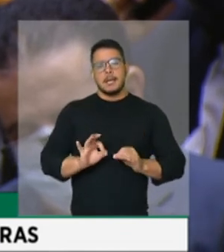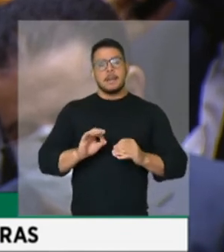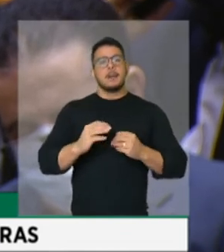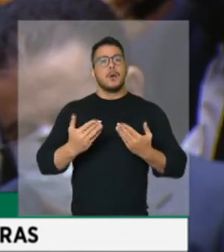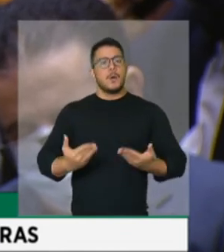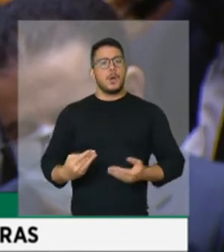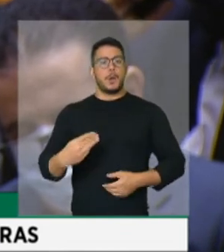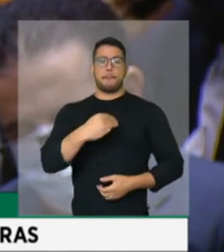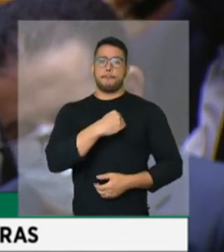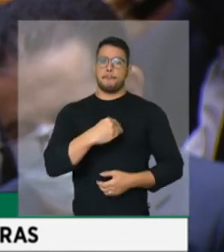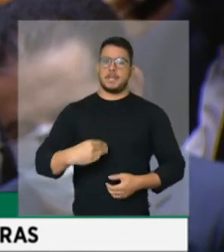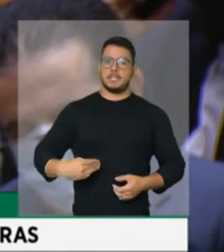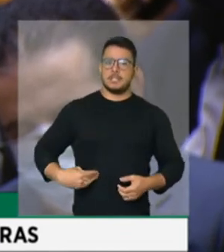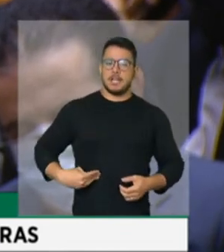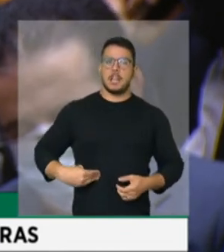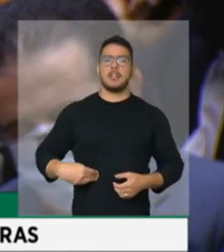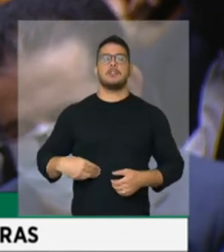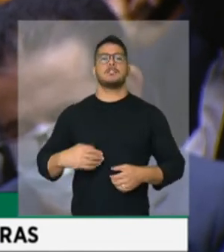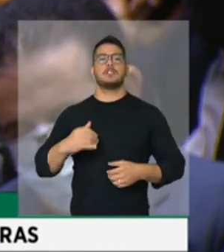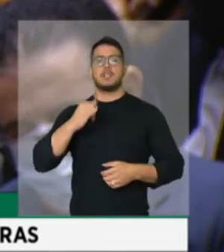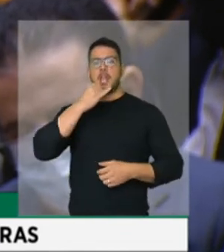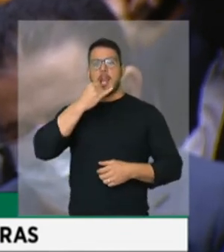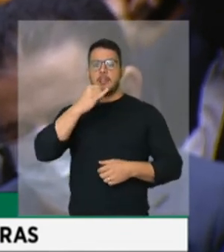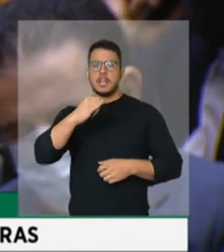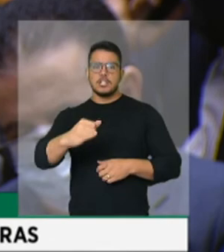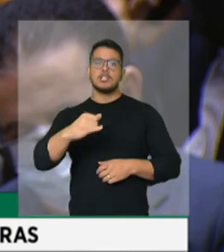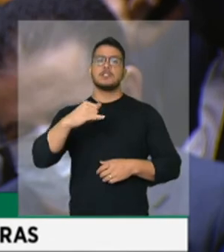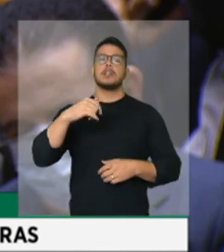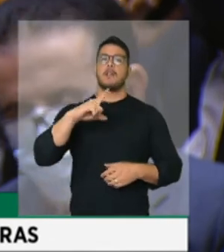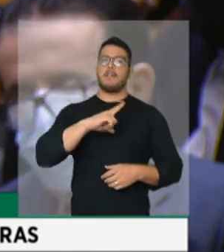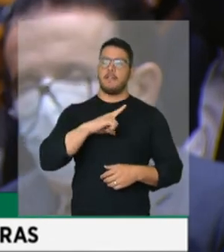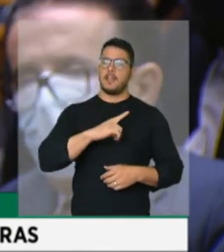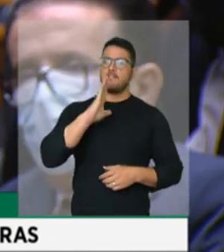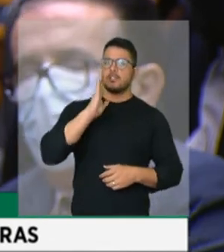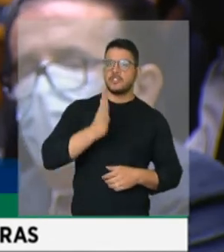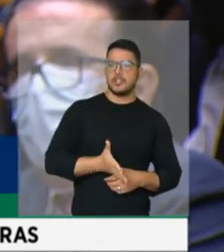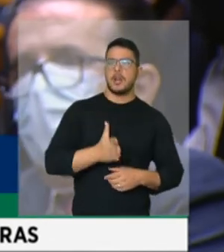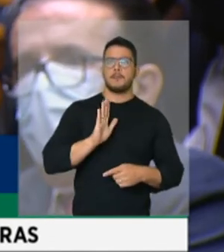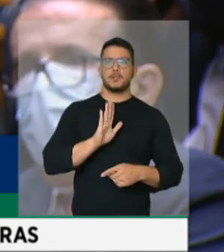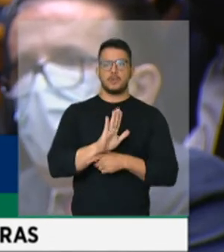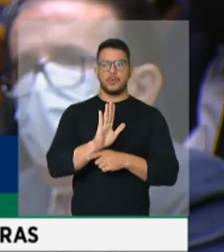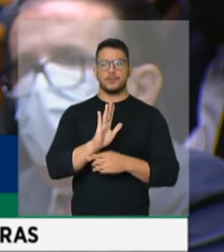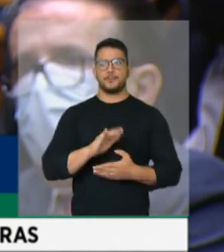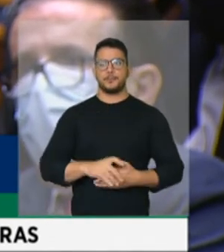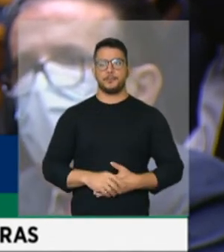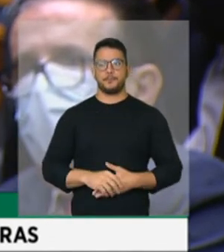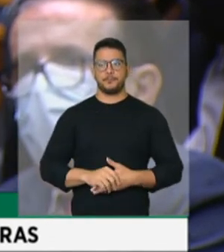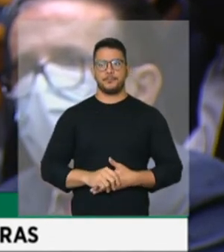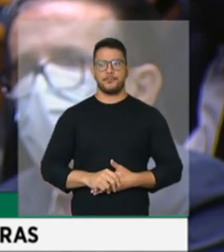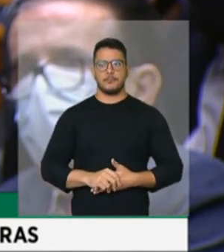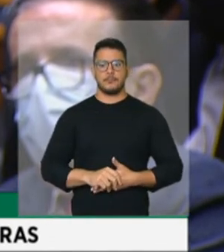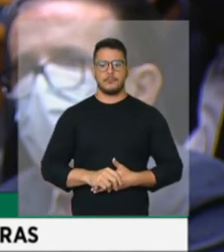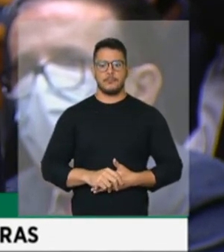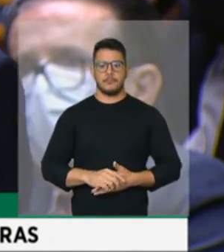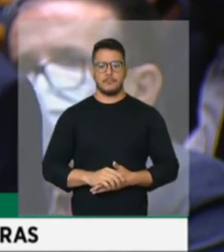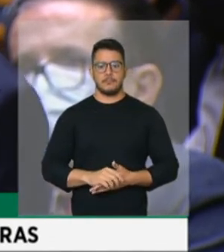TECNICAMENTE DEFENSÁVEIS DO MINISTÉRIO DE MINAS E ENERGIA QUE FEZ VÁRIAS MODIFICAÇÕ ES, ENTENDEU O ESPÍRITO-- [INTERRUPÇÃO NO ÁUDIO]